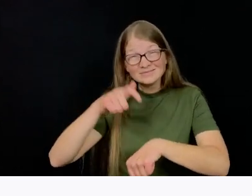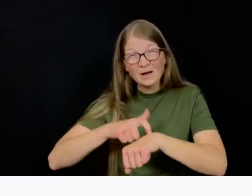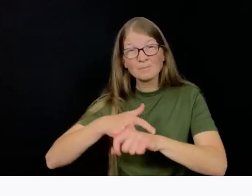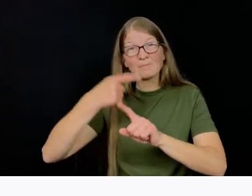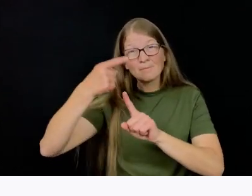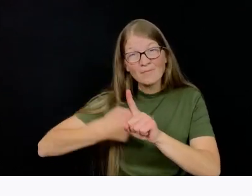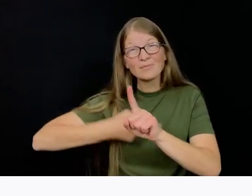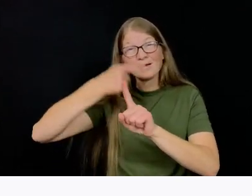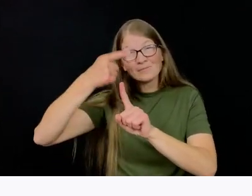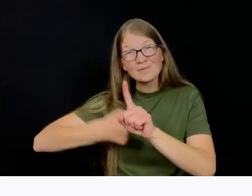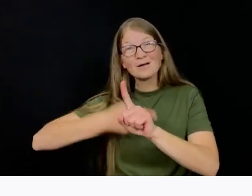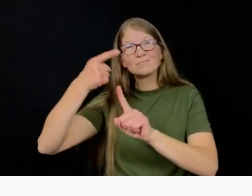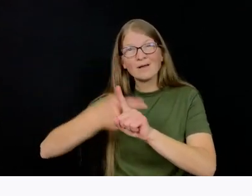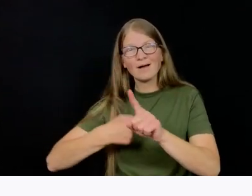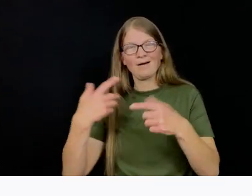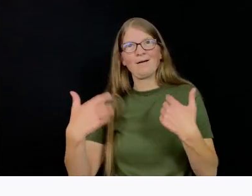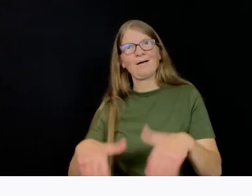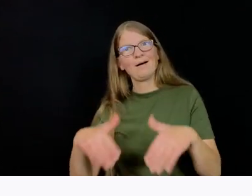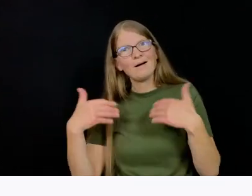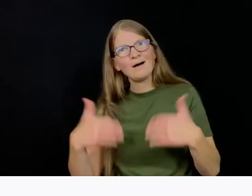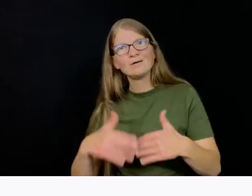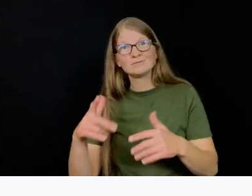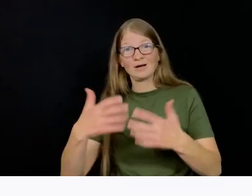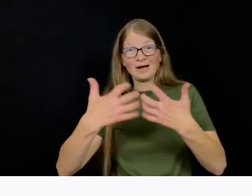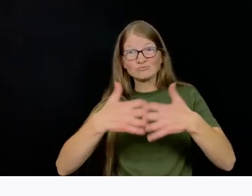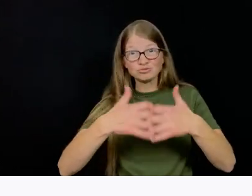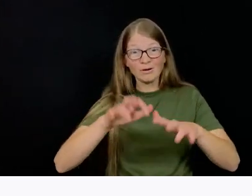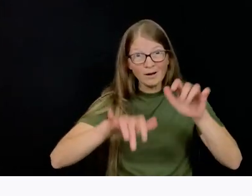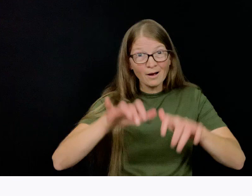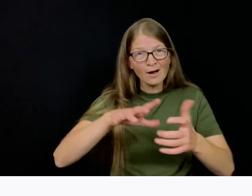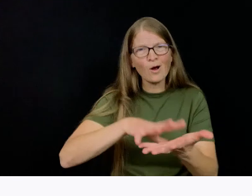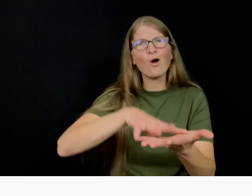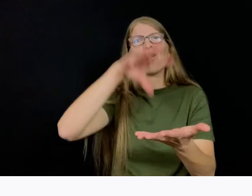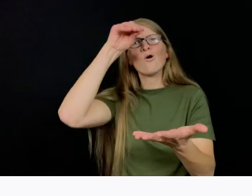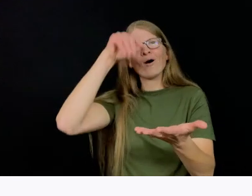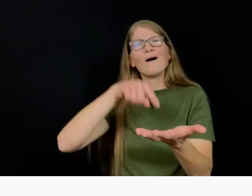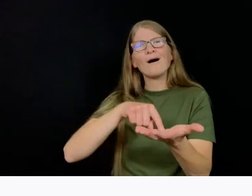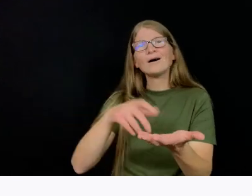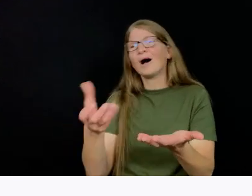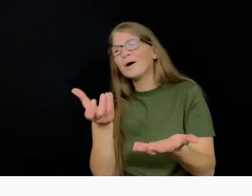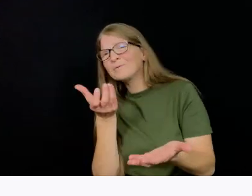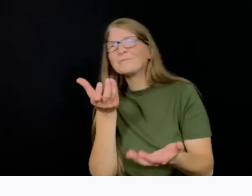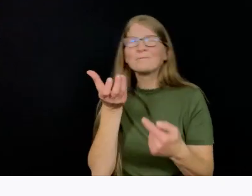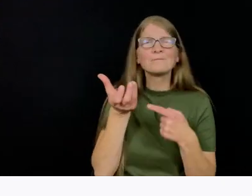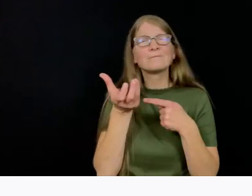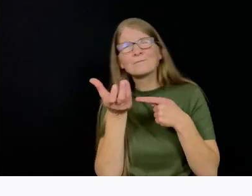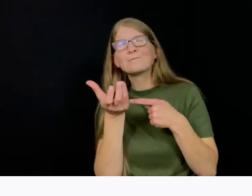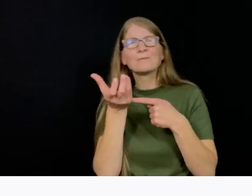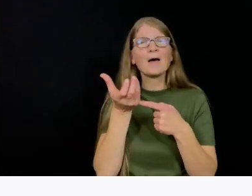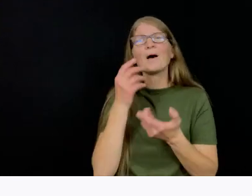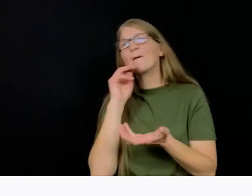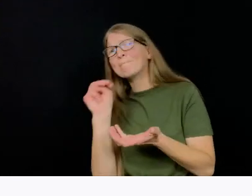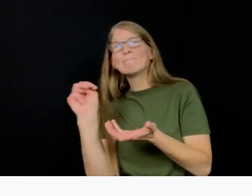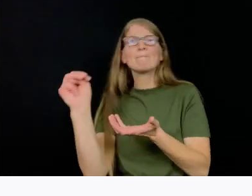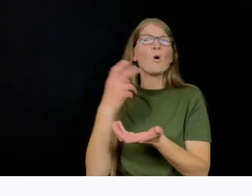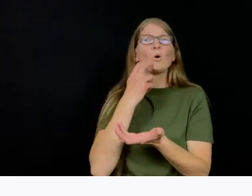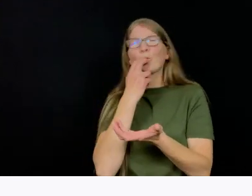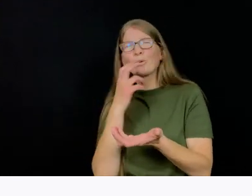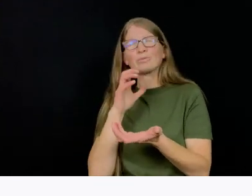ليس من المستغرب أن نستخدم التعلّم الآلي لمطابقة ما تدندنون به مع الأغاني المناسبة نتمنى أن تستمتعوا باستخدام هذه الخاصية